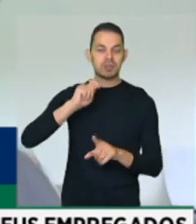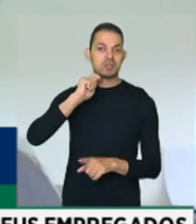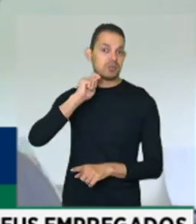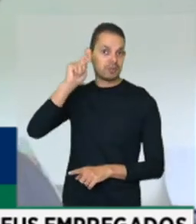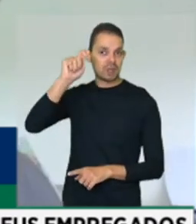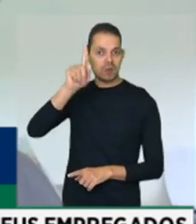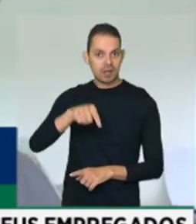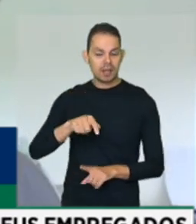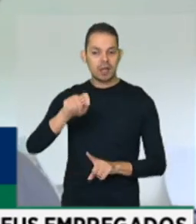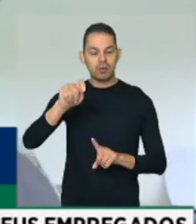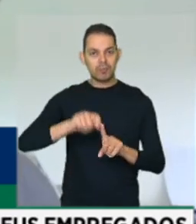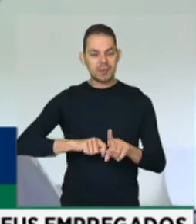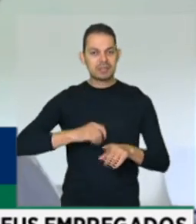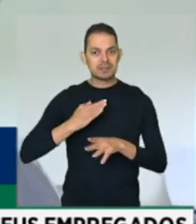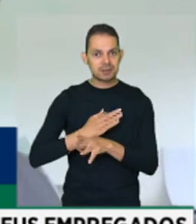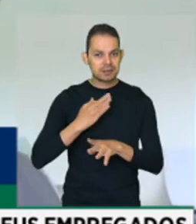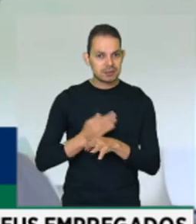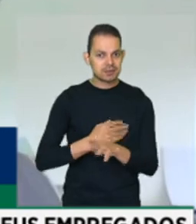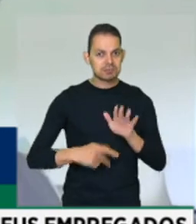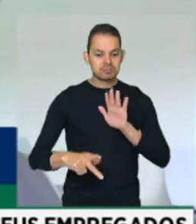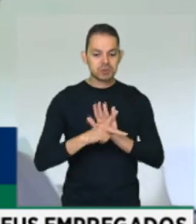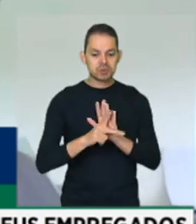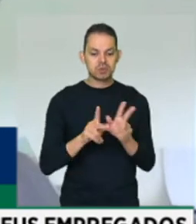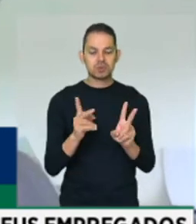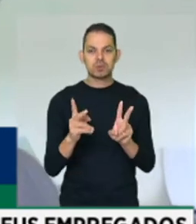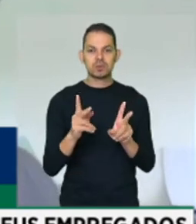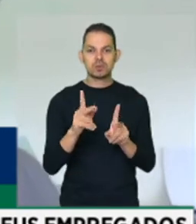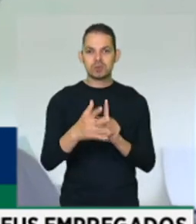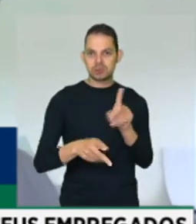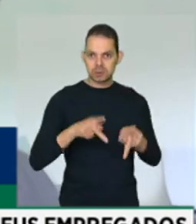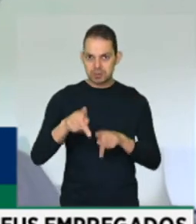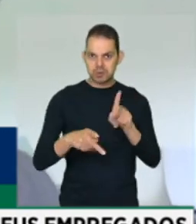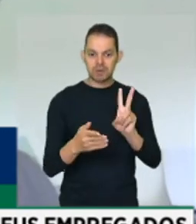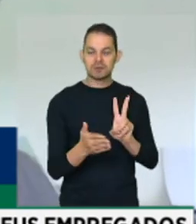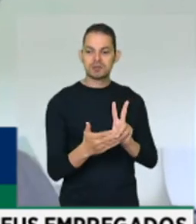CONSIDERADO O MÊS DA RESISTÊNCIA DOS POVOS INDÍGENAS ONDE EM TEMPOS